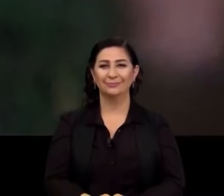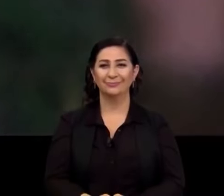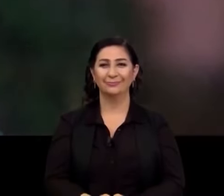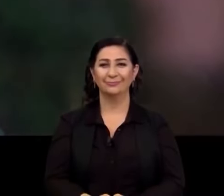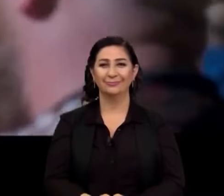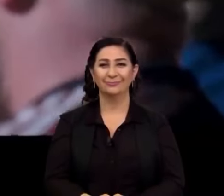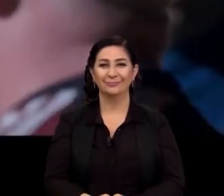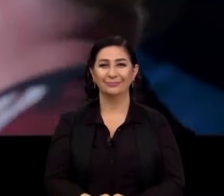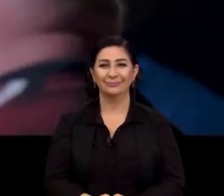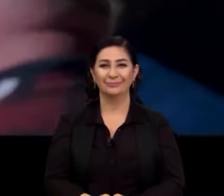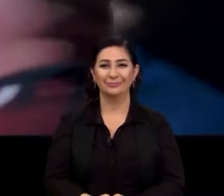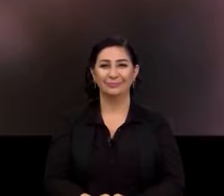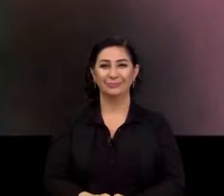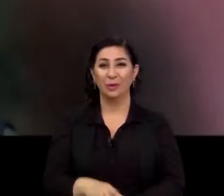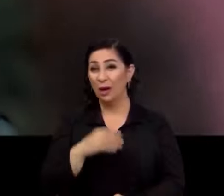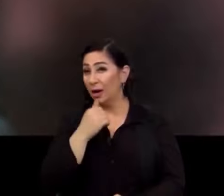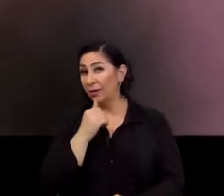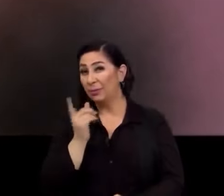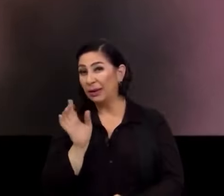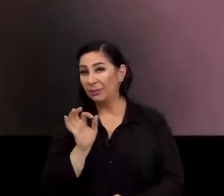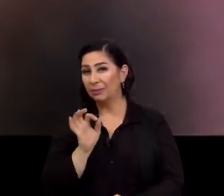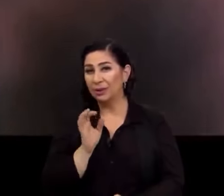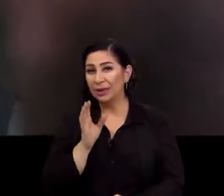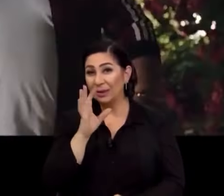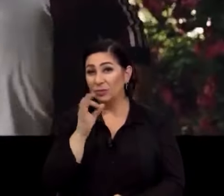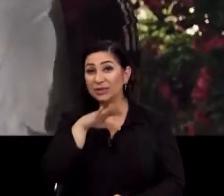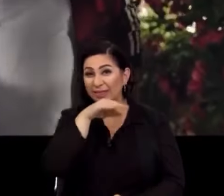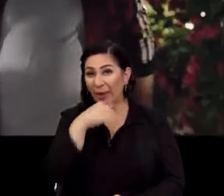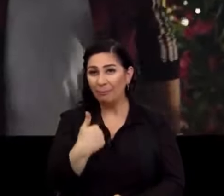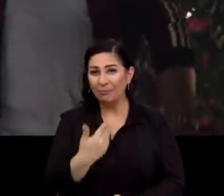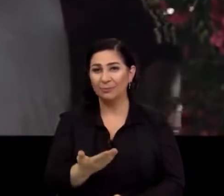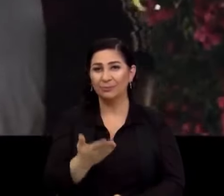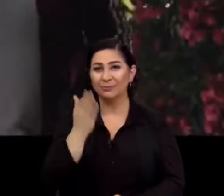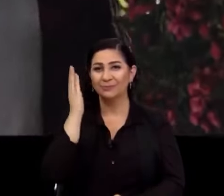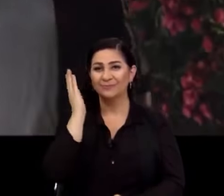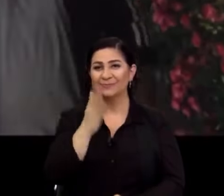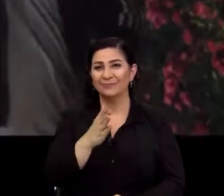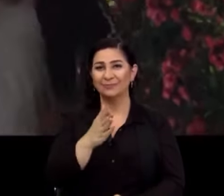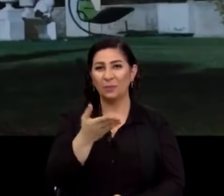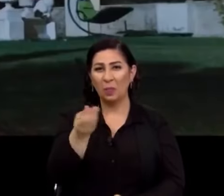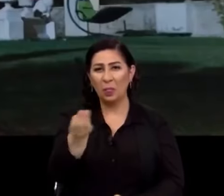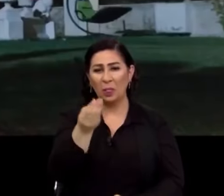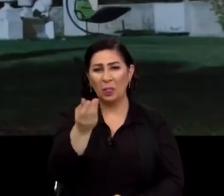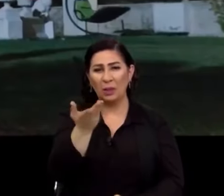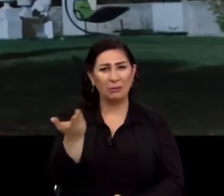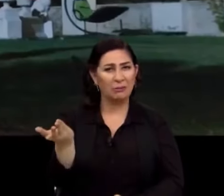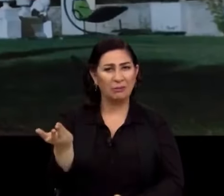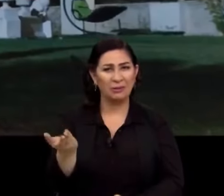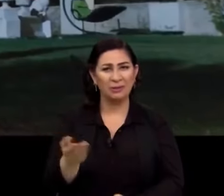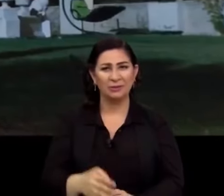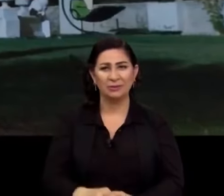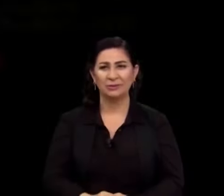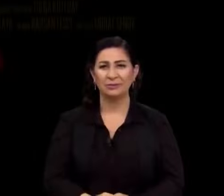yazar amca kim Kim olacak lan Dedem fık mum gibi